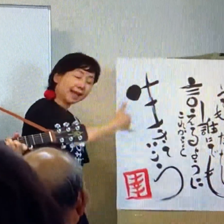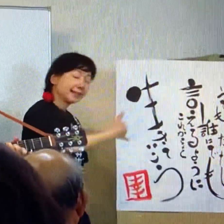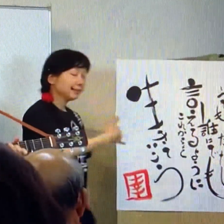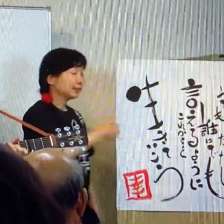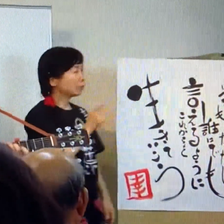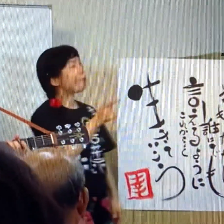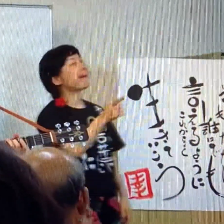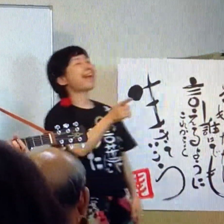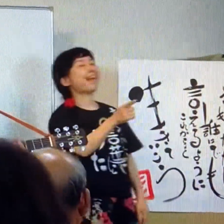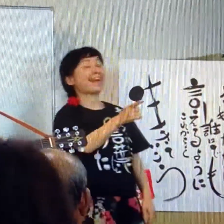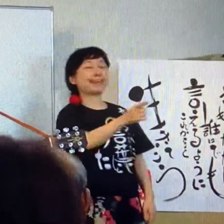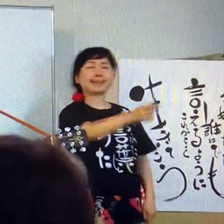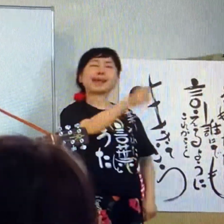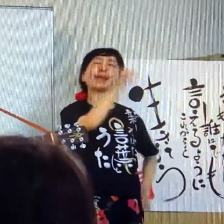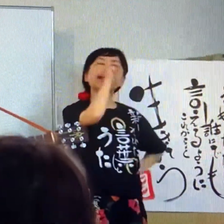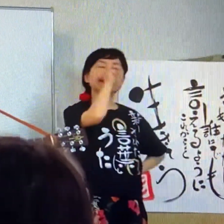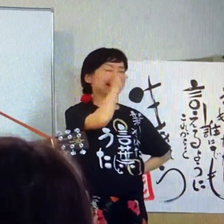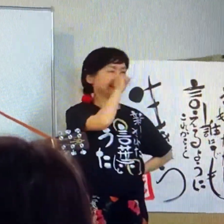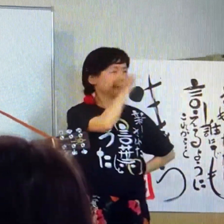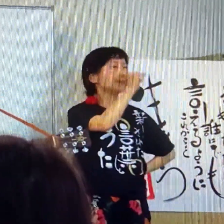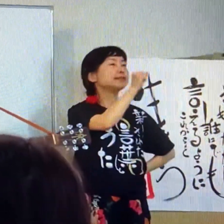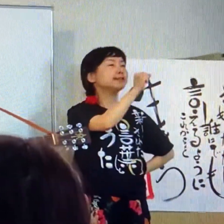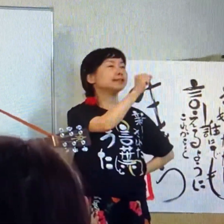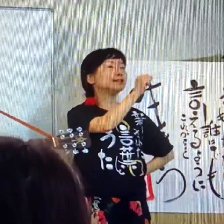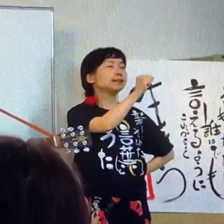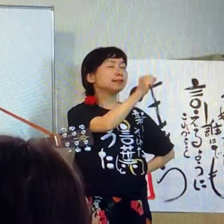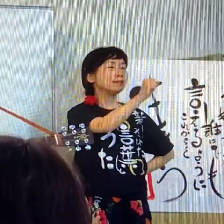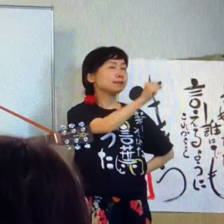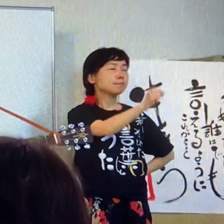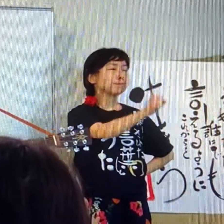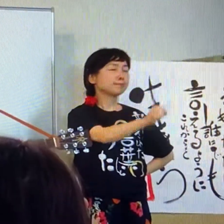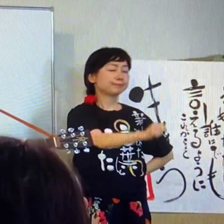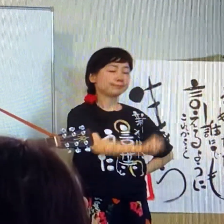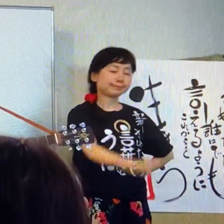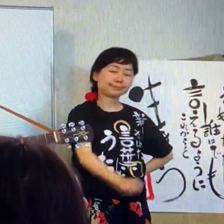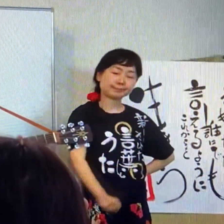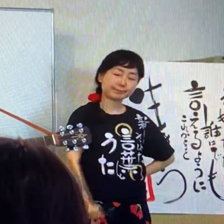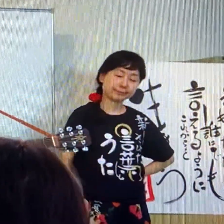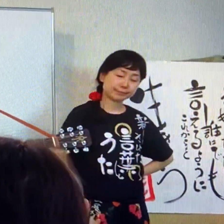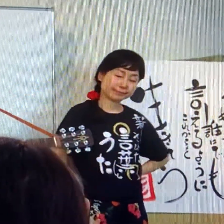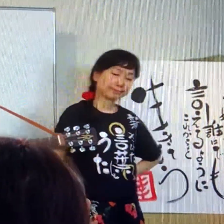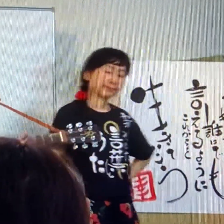それでいい